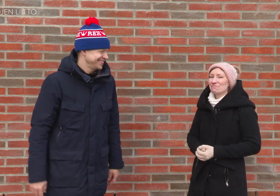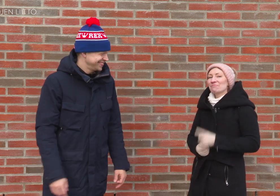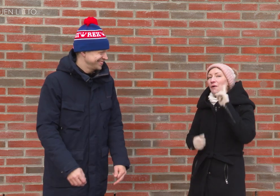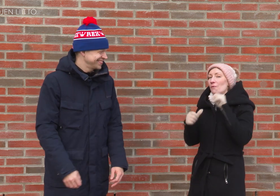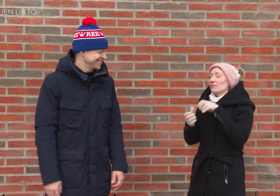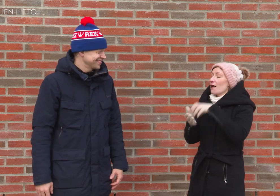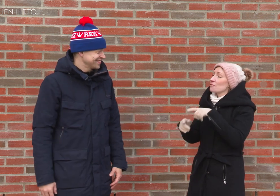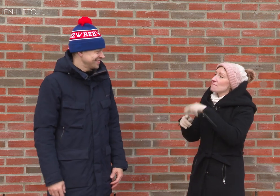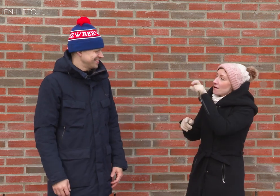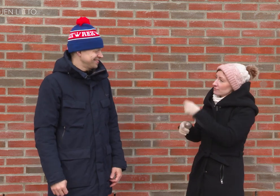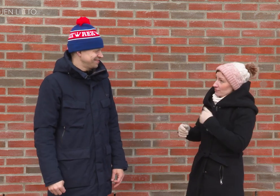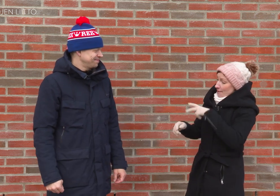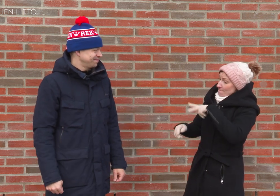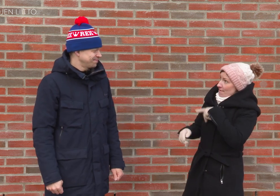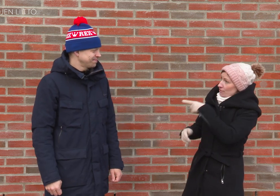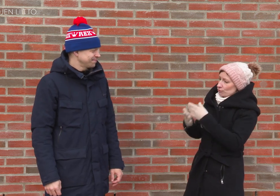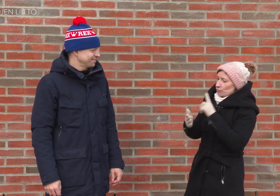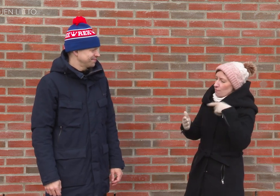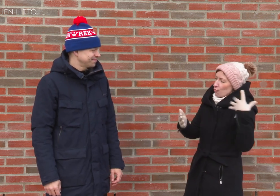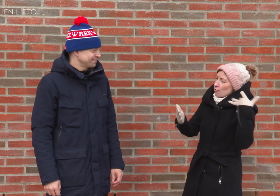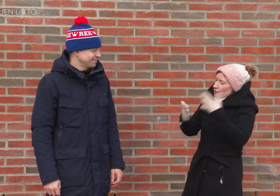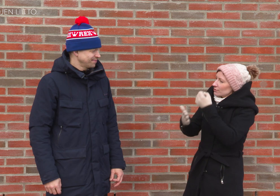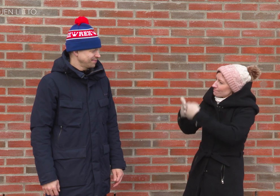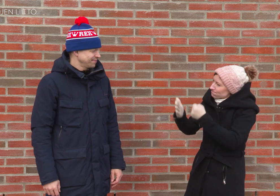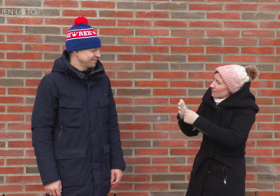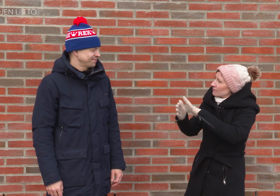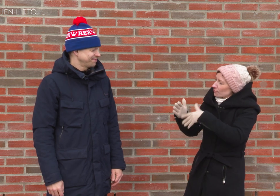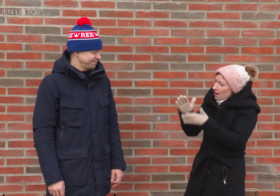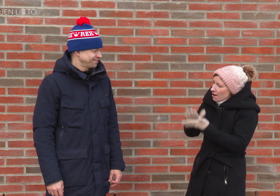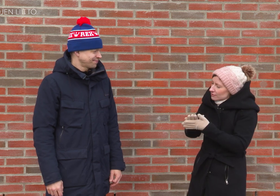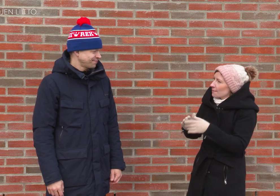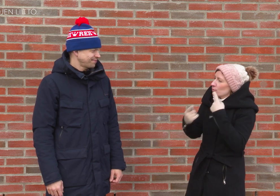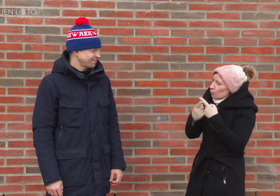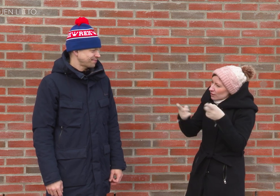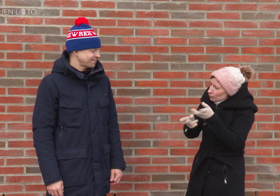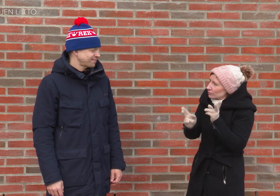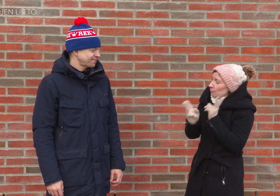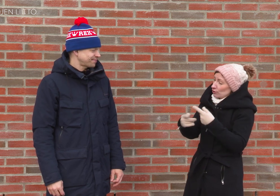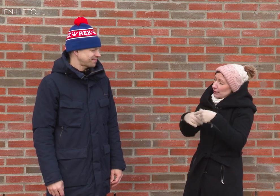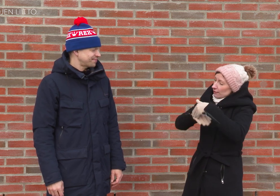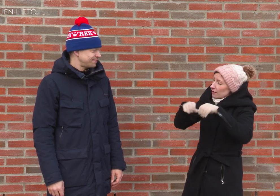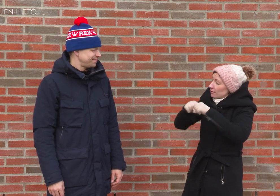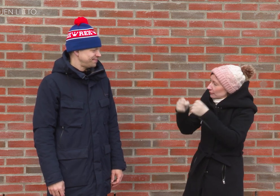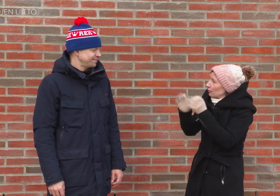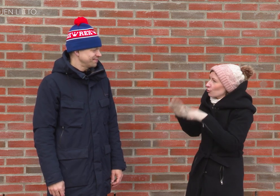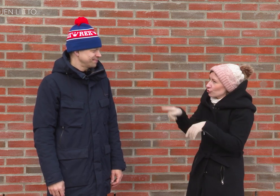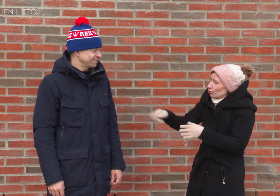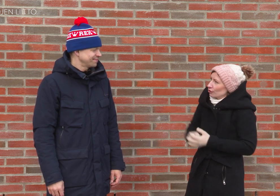Kuurojen Liiton hallituksen valinta kohdistui sinuun johtuen tavasta, - jolla olet edistänyt viittomakielen asiaa sekä rikkonut raja-aitoja.